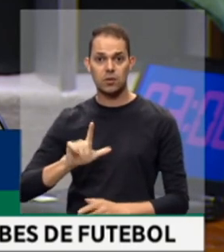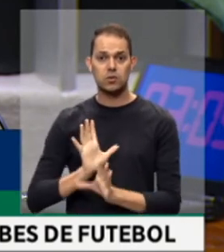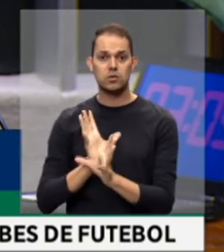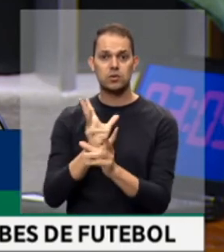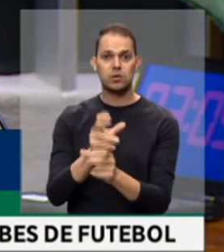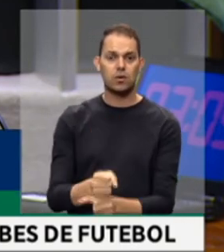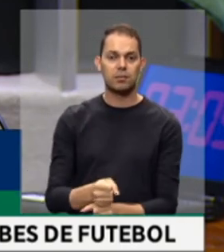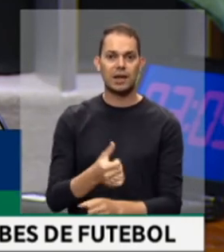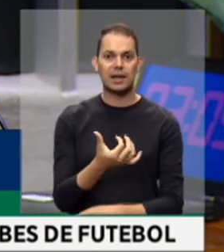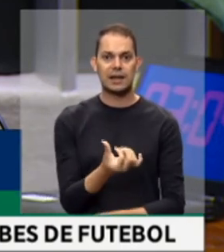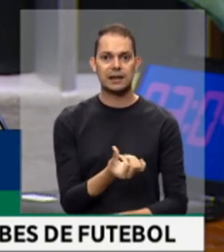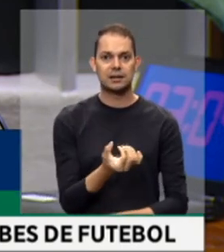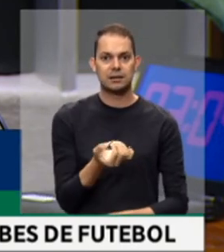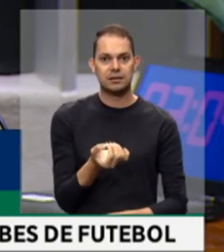BANCADA DO PSOL, COM MUITA